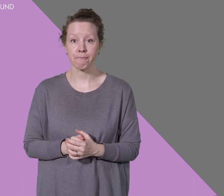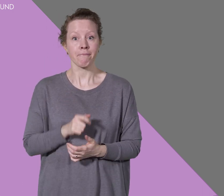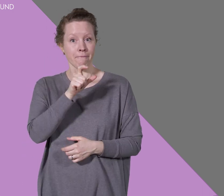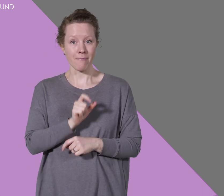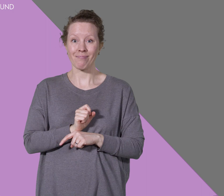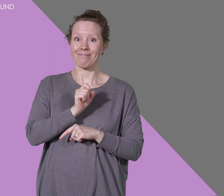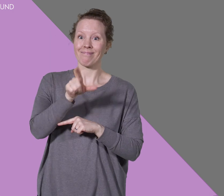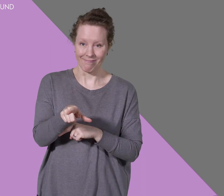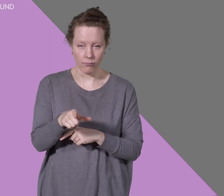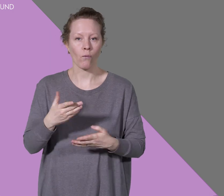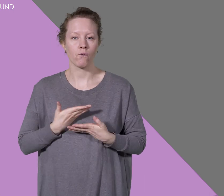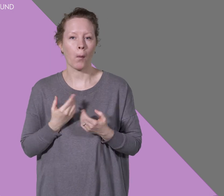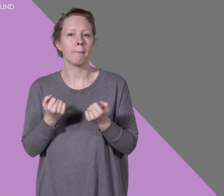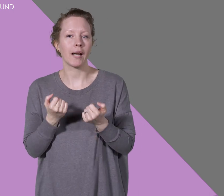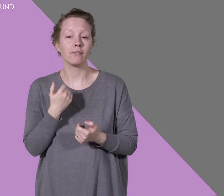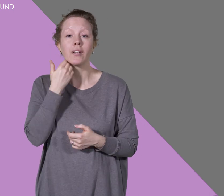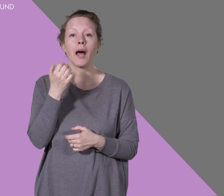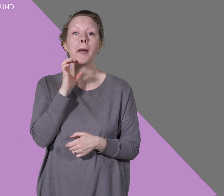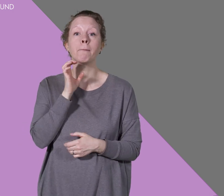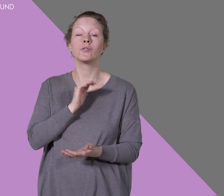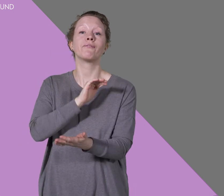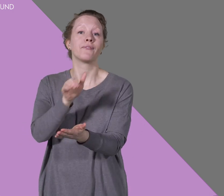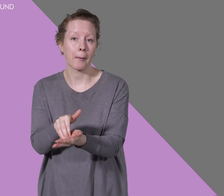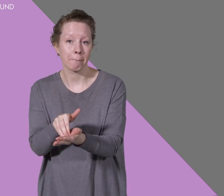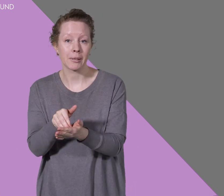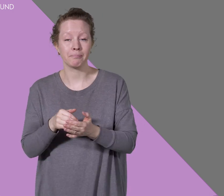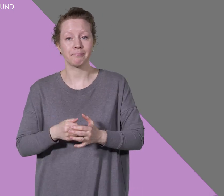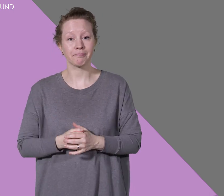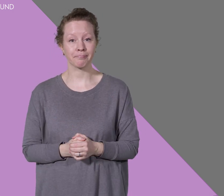Avsändaren får en bekräftelse när e-postmeddelandet kommit fram.